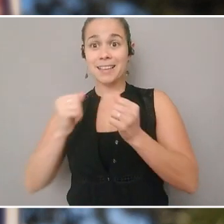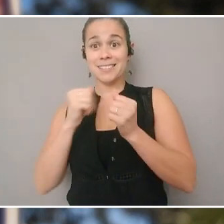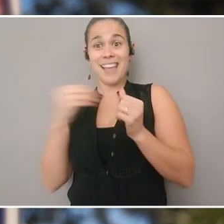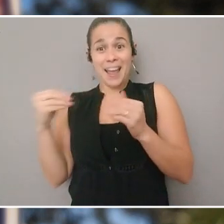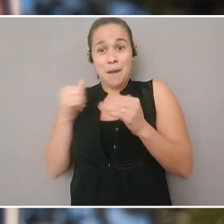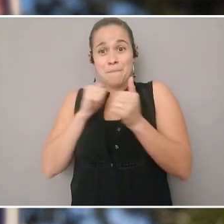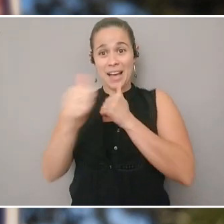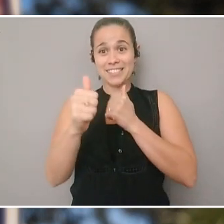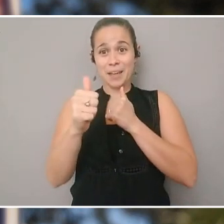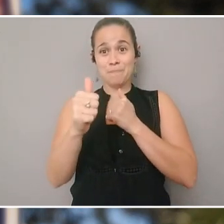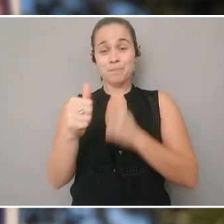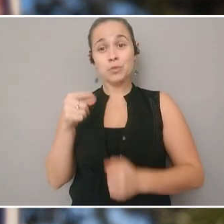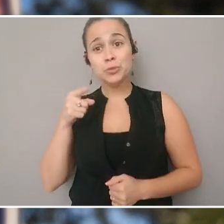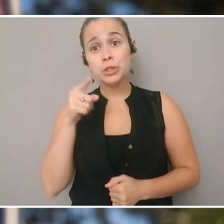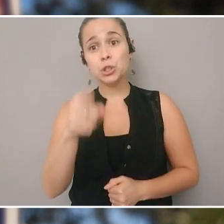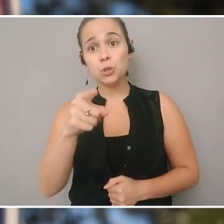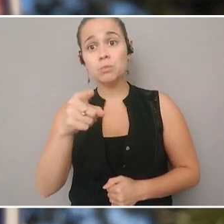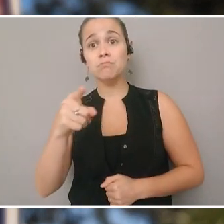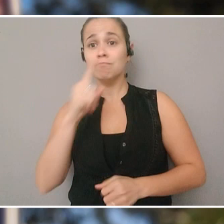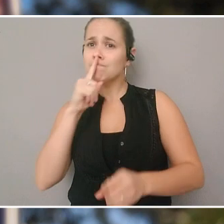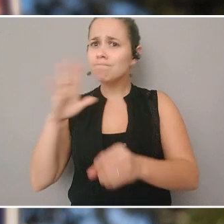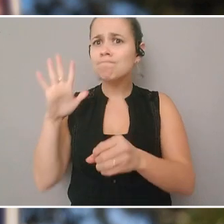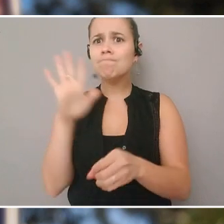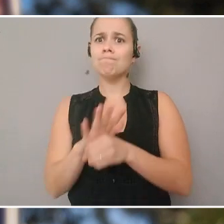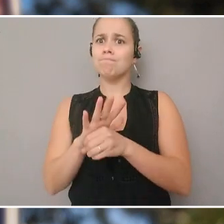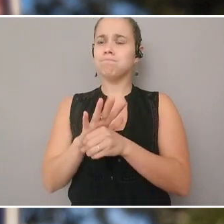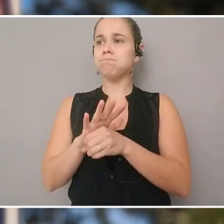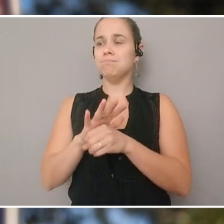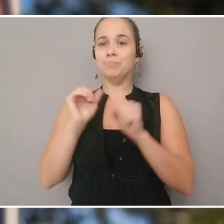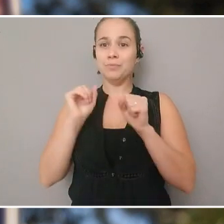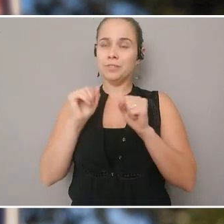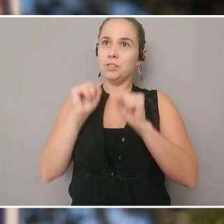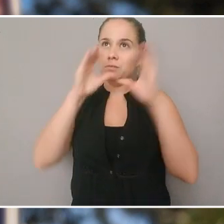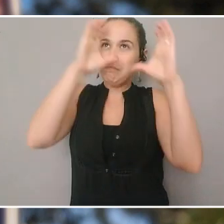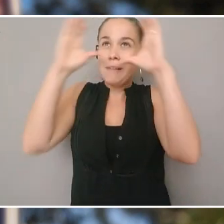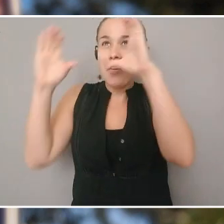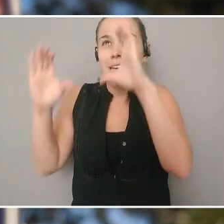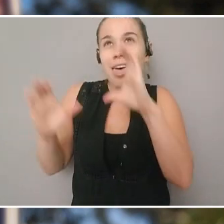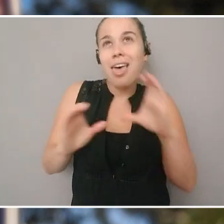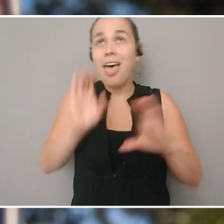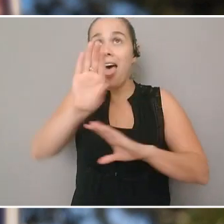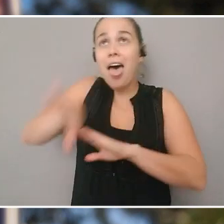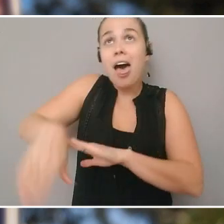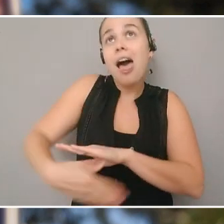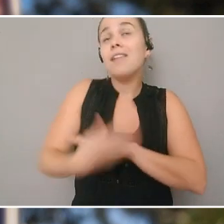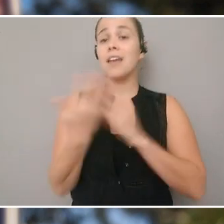ustedes estamos dedicados a estudiar